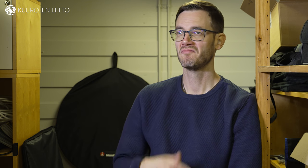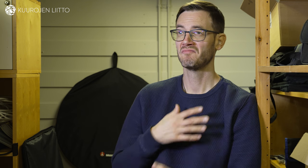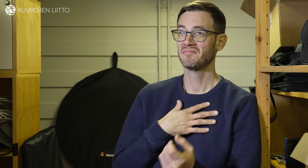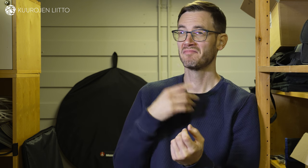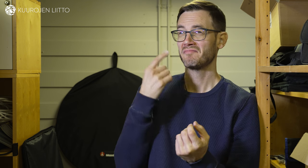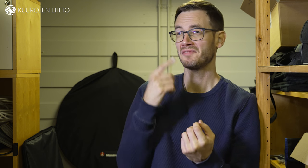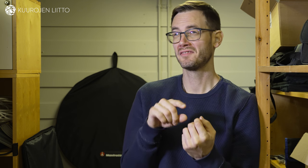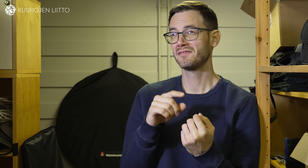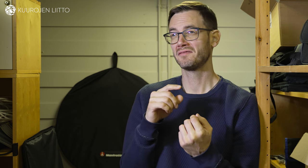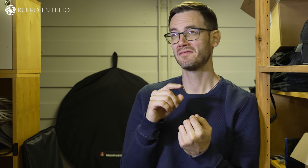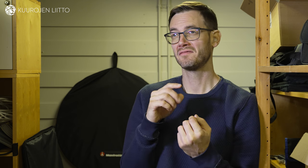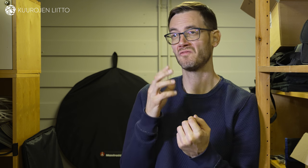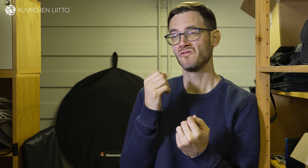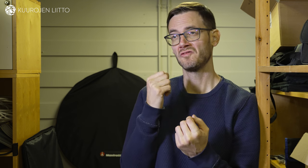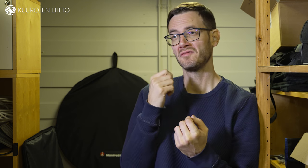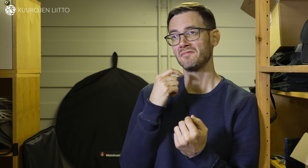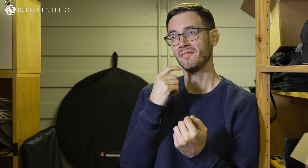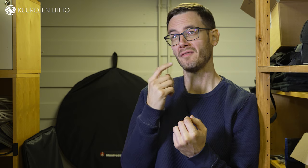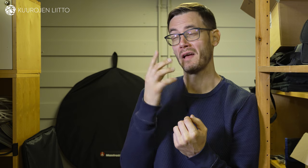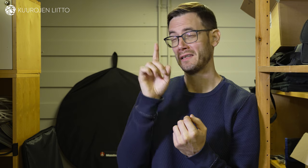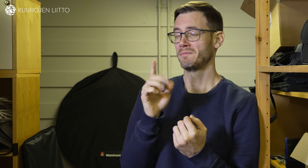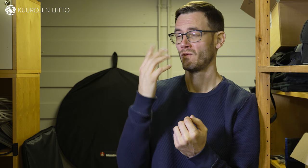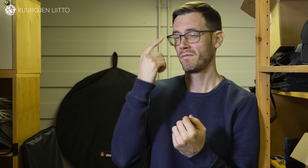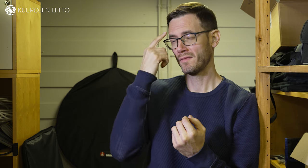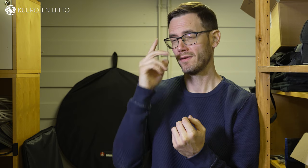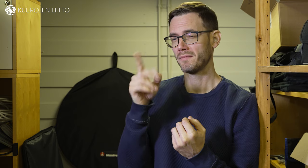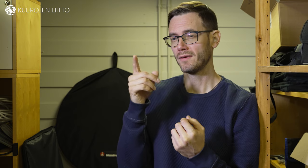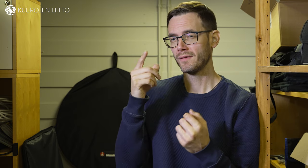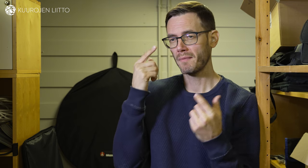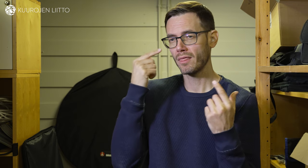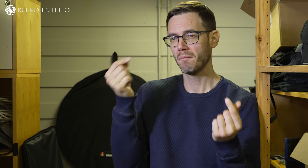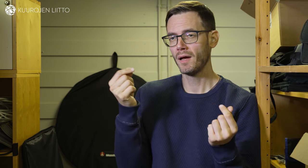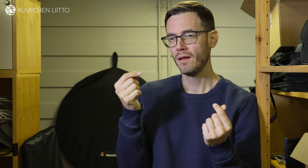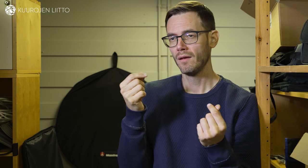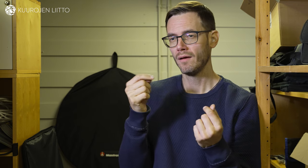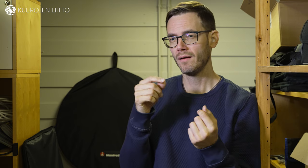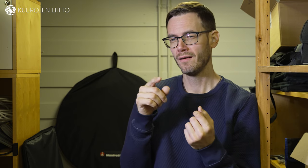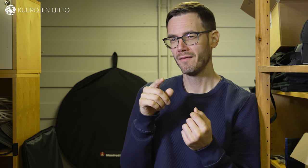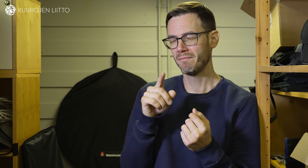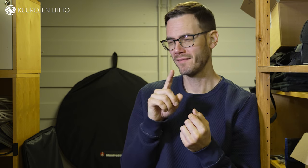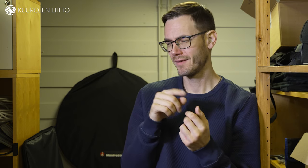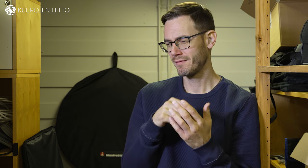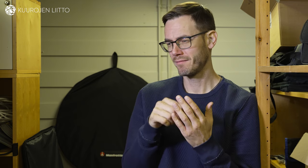Suosikkiohjelmani on varmaan se Batman, mikä sen nimi oli...